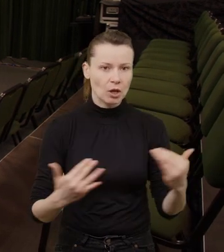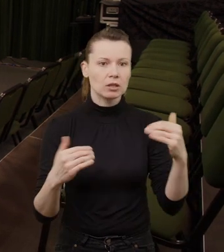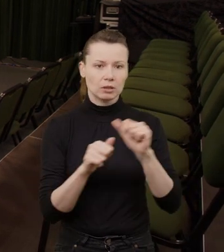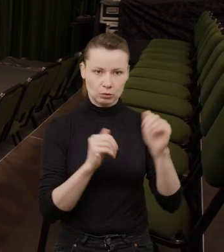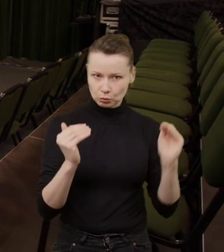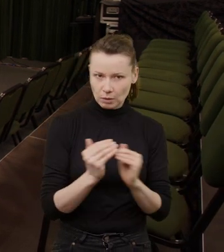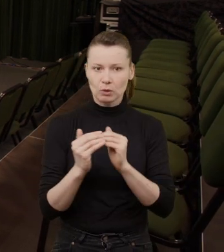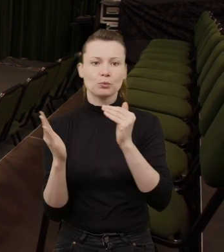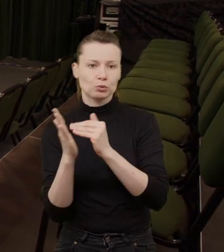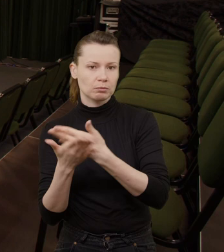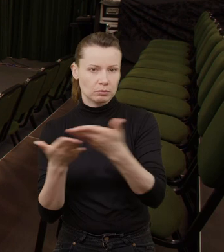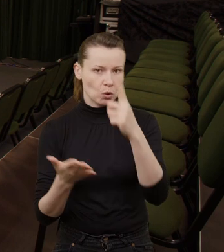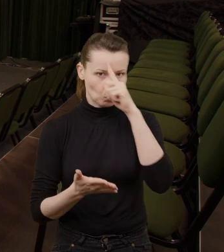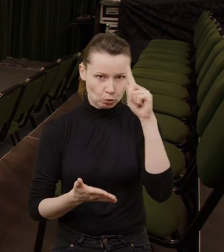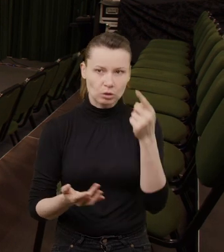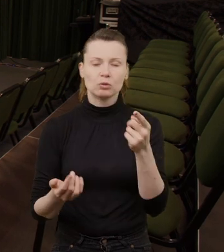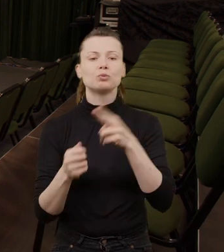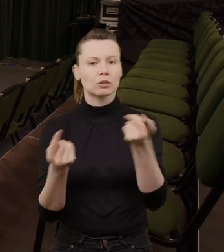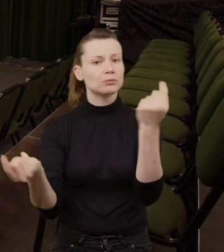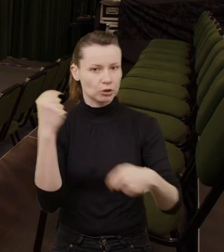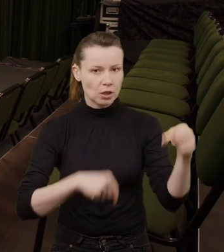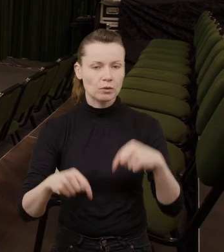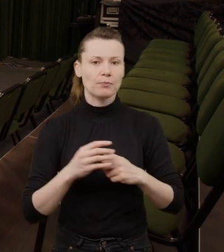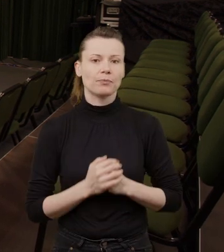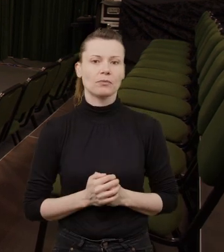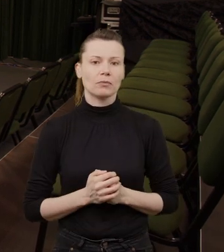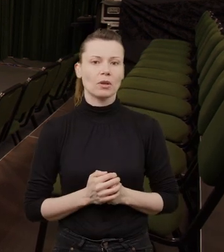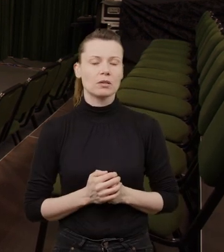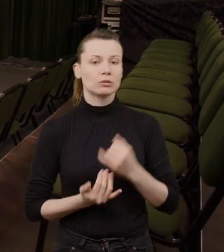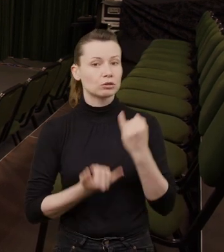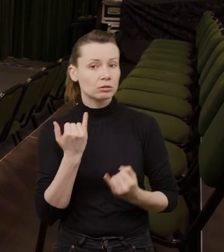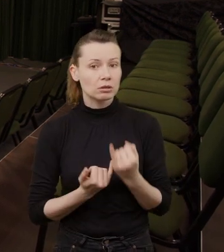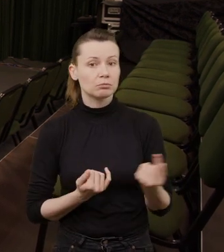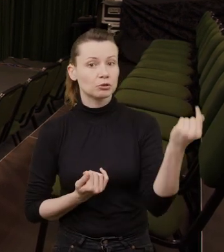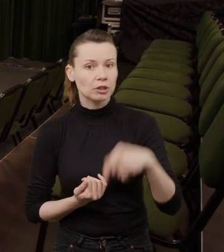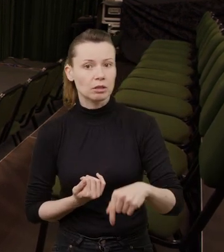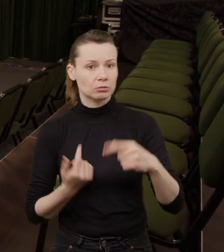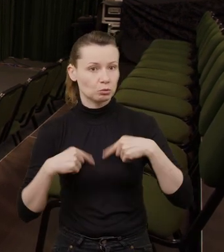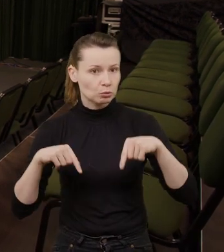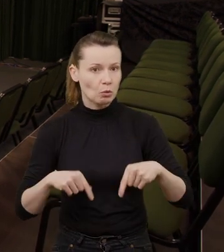Na przykład, jeśli pojawiają się osoby na wózku, organizujemy widownię tak, żeby każdy czuł się tutaj komfortowo.